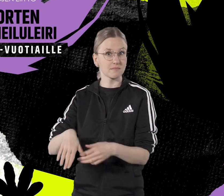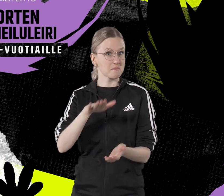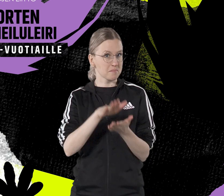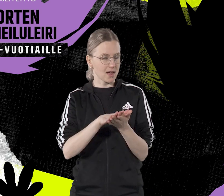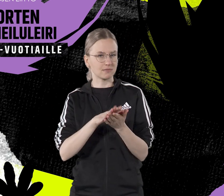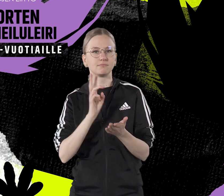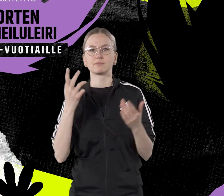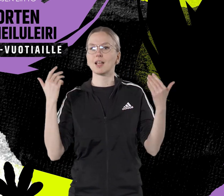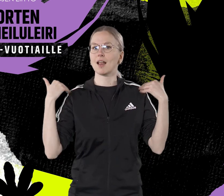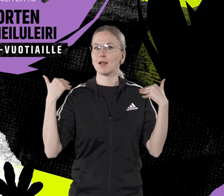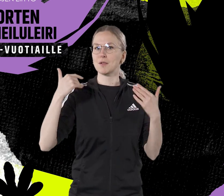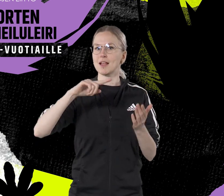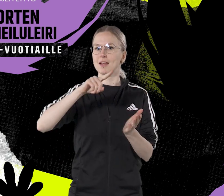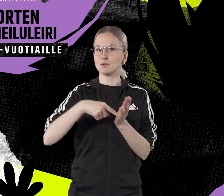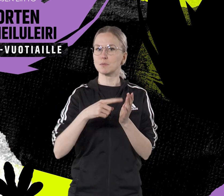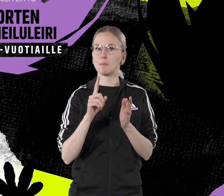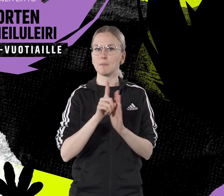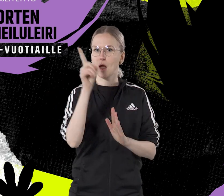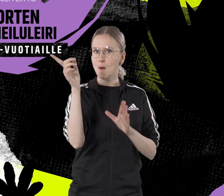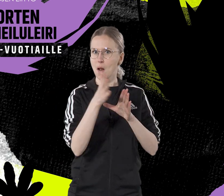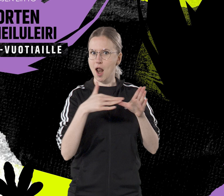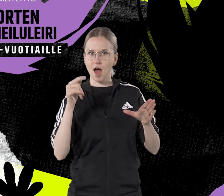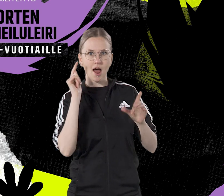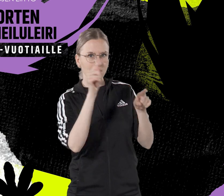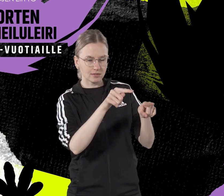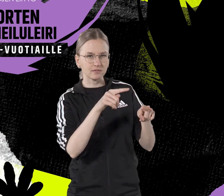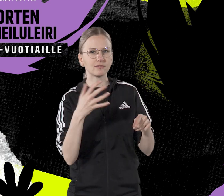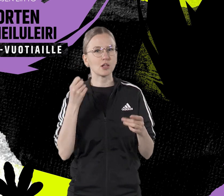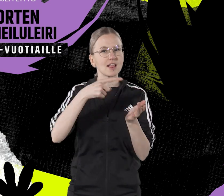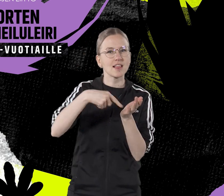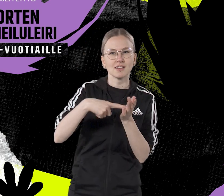Liikuntakeskus Pajulahden sporttisessa ympäristössä pääset pelaamaan -